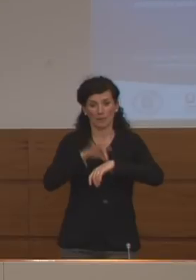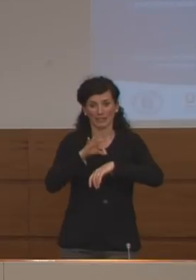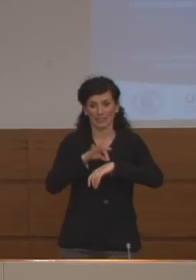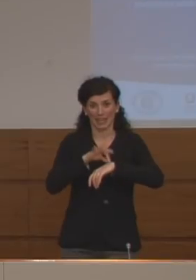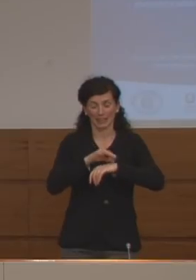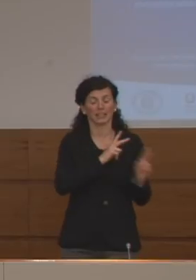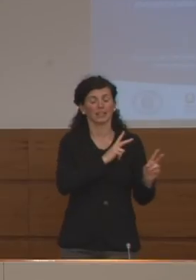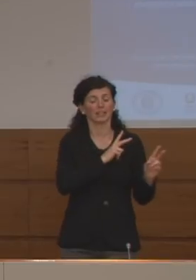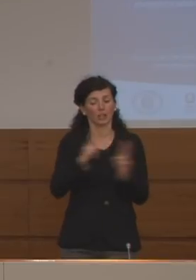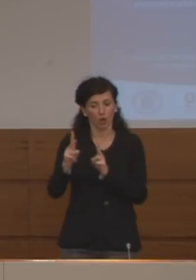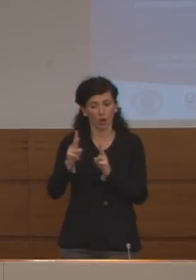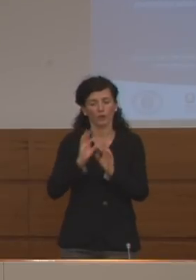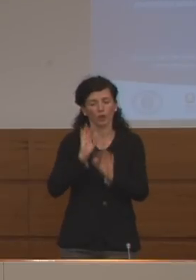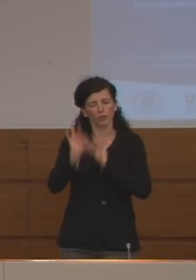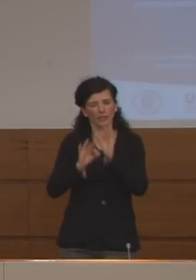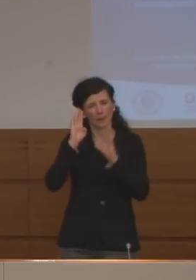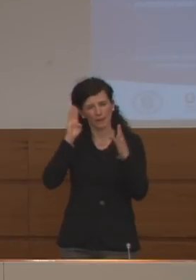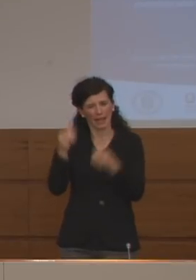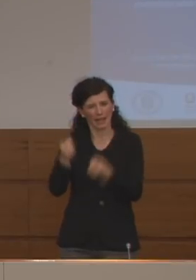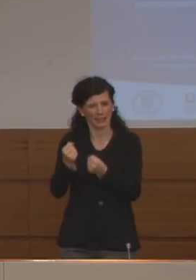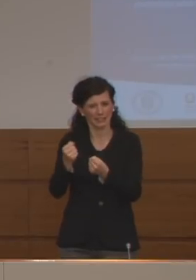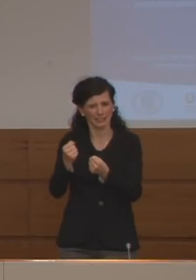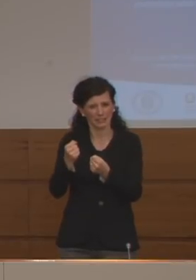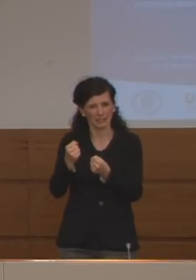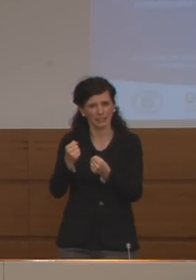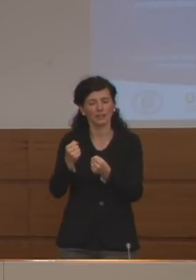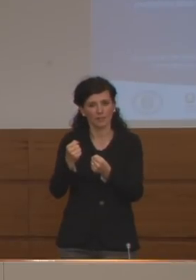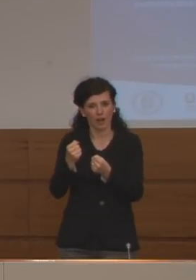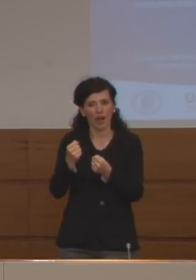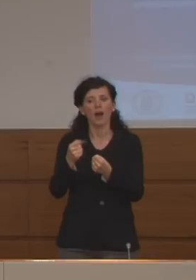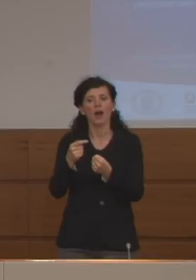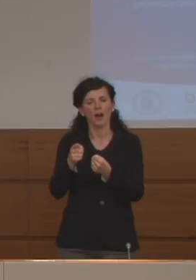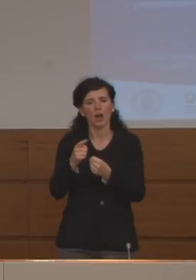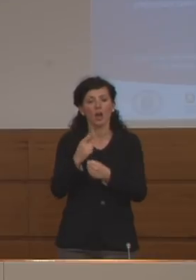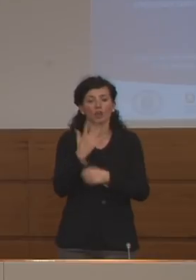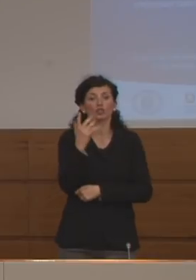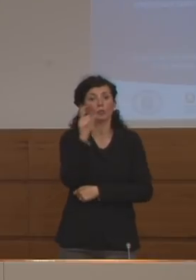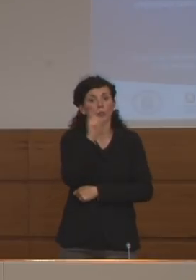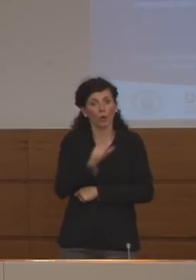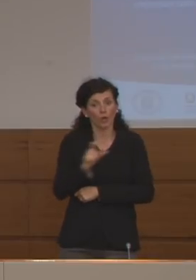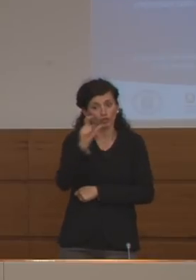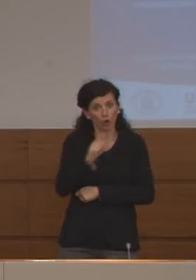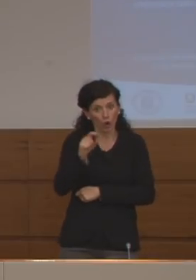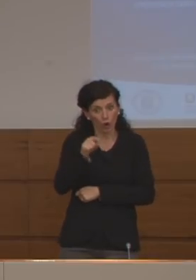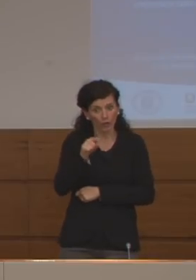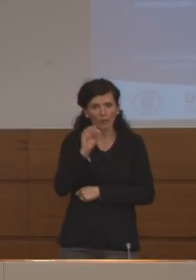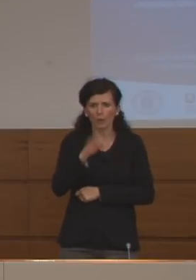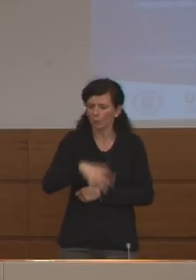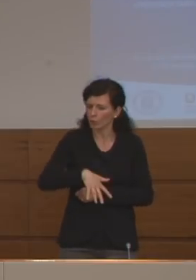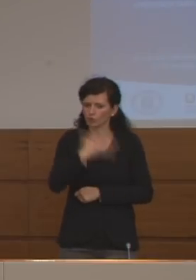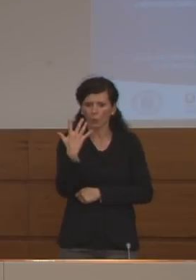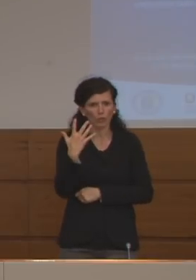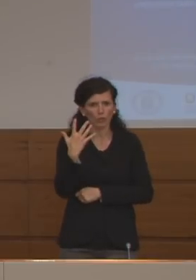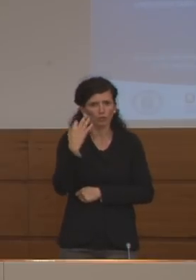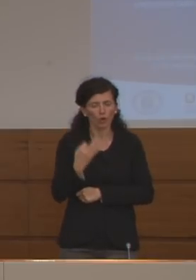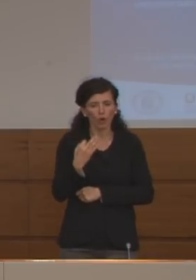intensive, siamo a 5 giorni su 5 con un calo rispetto al giorno precedente.